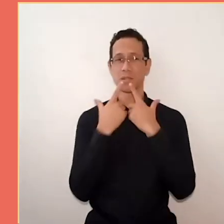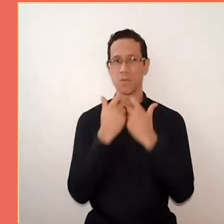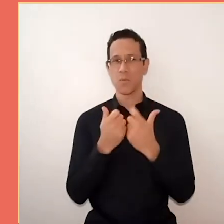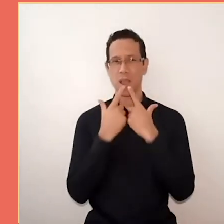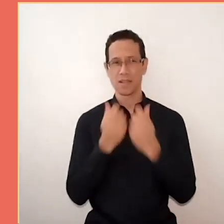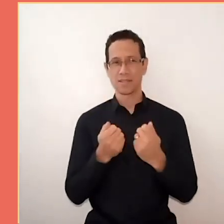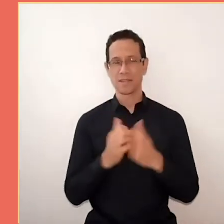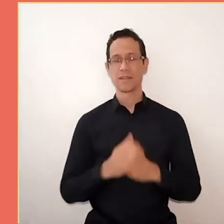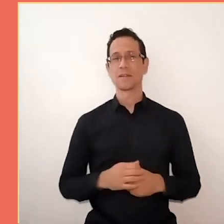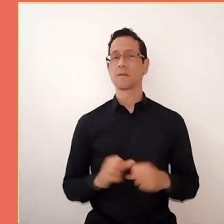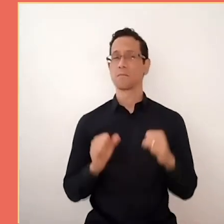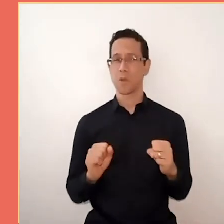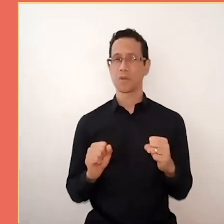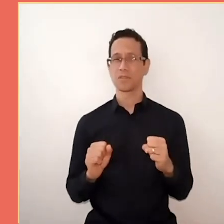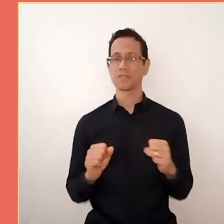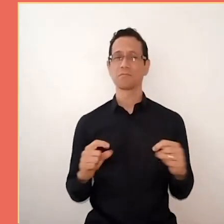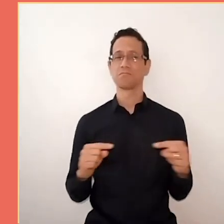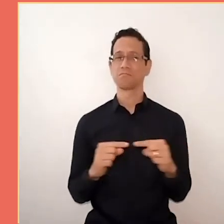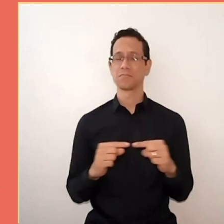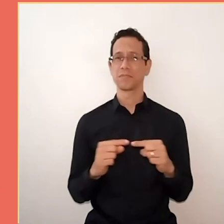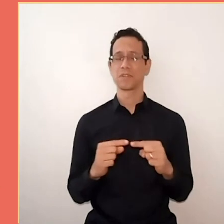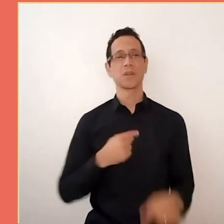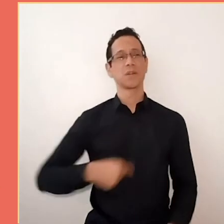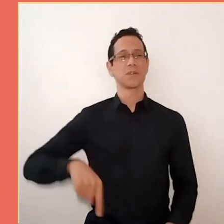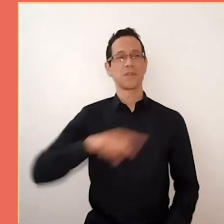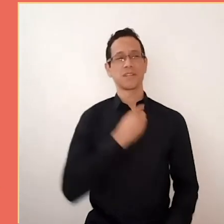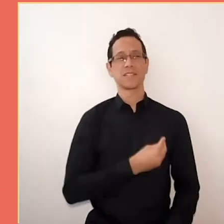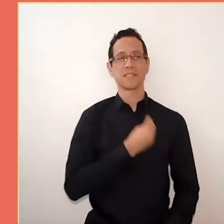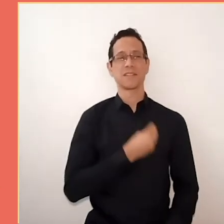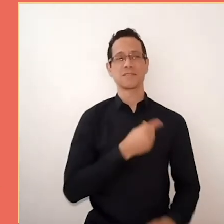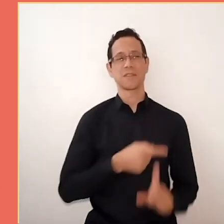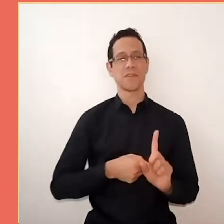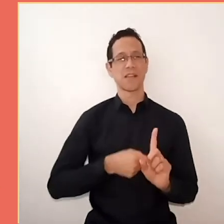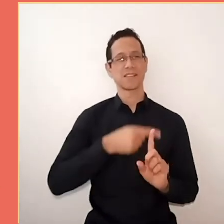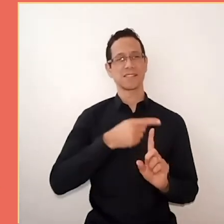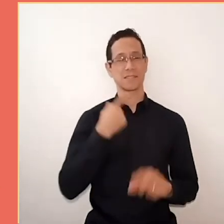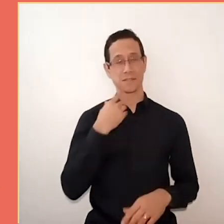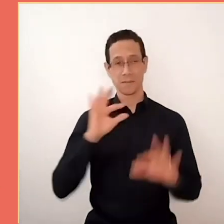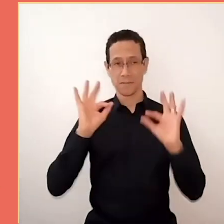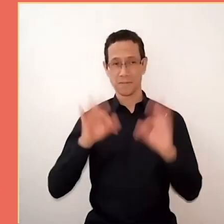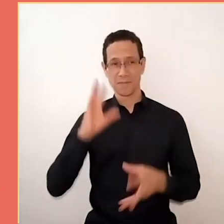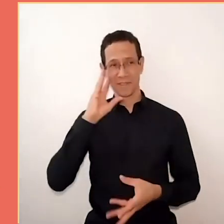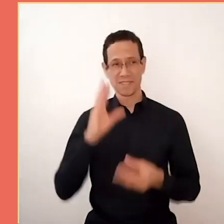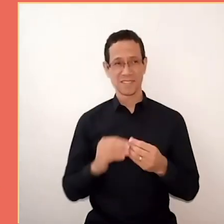Pode ser essa a medida das nossas vidas". Então, finalizo com essa fala